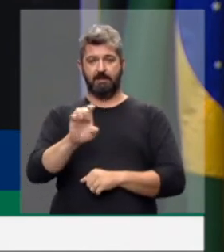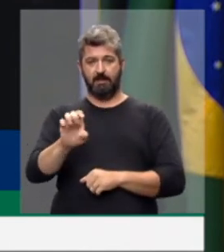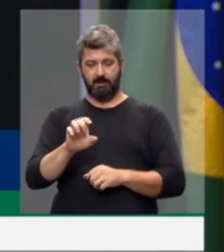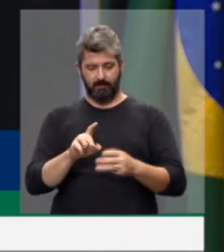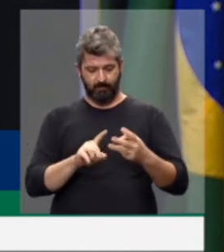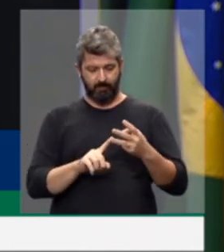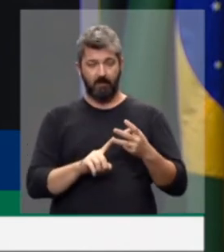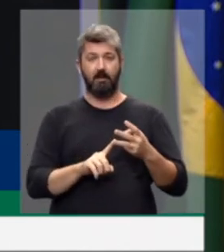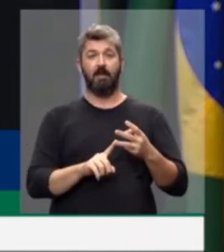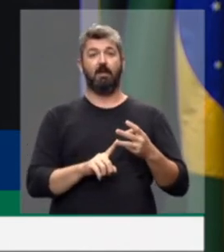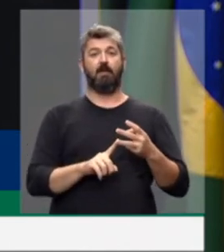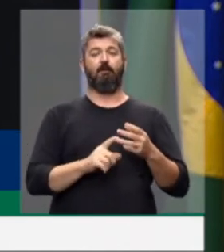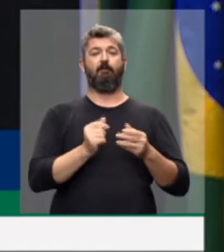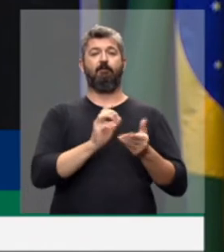TRATAMENTO DE SUBSÍDIO PARA ENERGIA COM MÉTODO DE